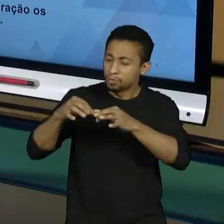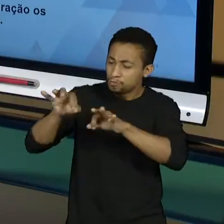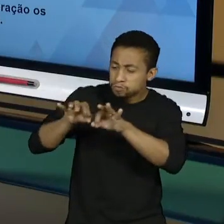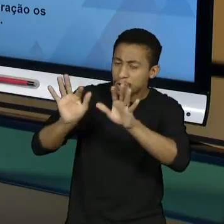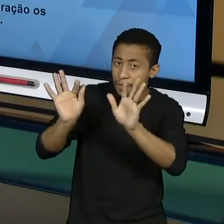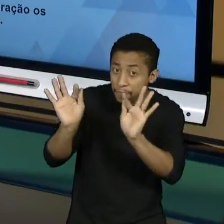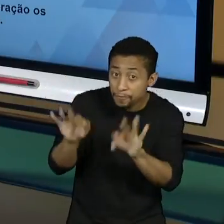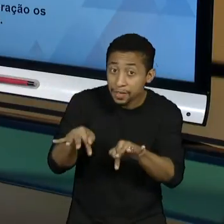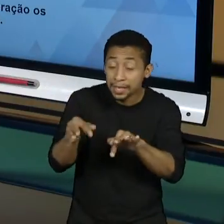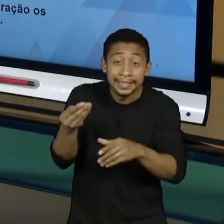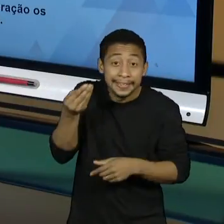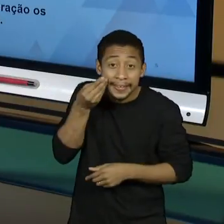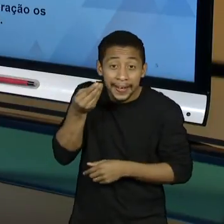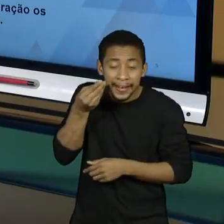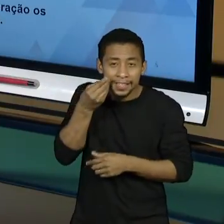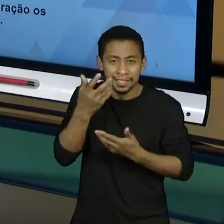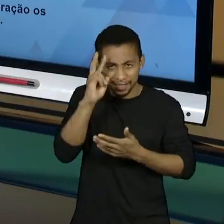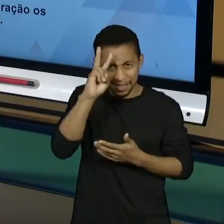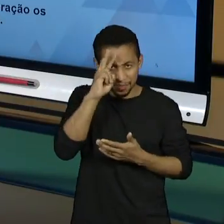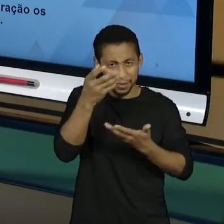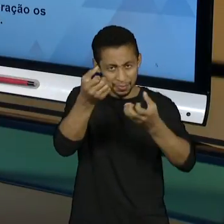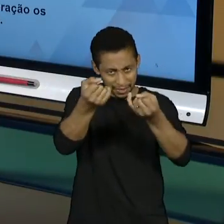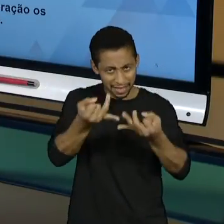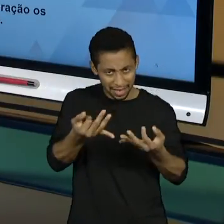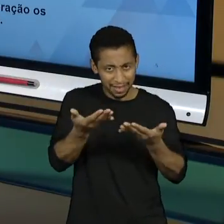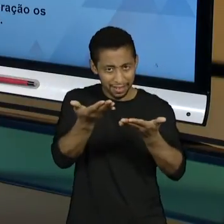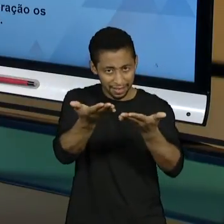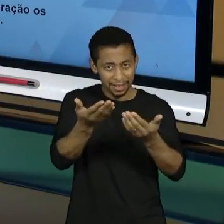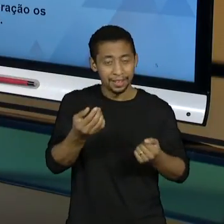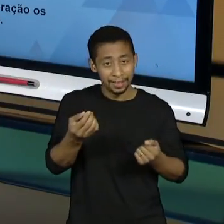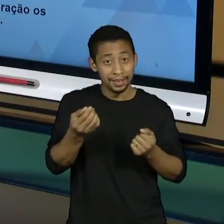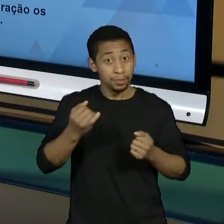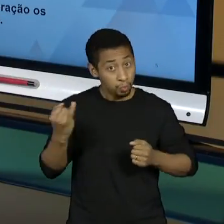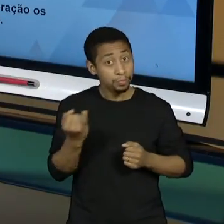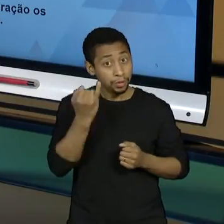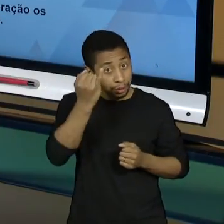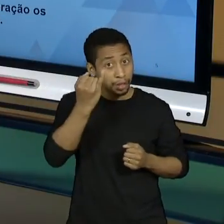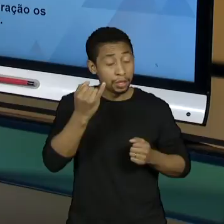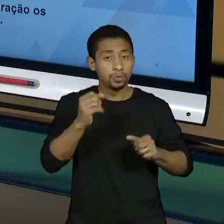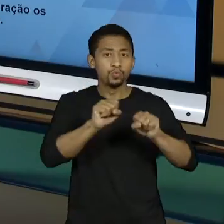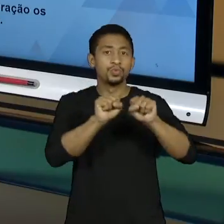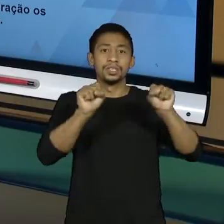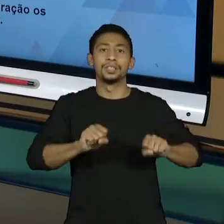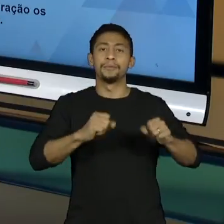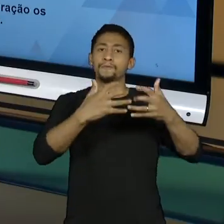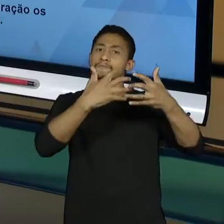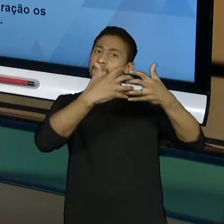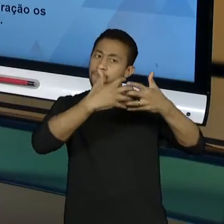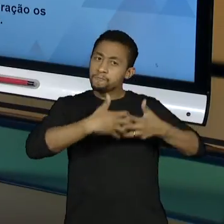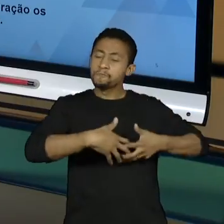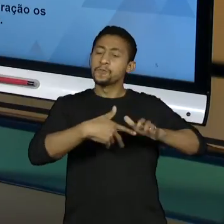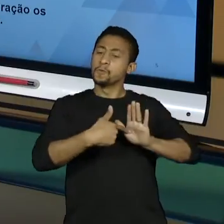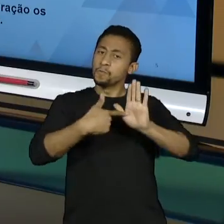LEMBRA QUE EU COMENTEI QUE É IMPORTANTE VOCÊ COLOCAR O SISTEMA PARA RODAR NA INSTITUIÇÃO PARCEIRA PARA QUE OS USUÁRIOS COMECEM A MEXER?